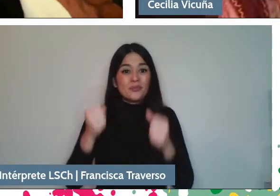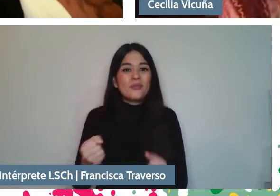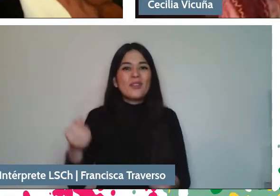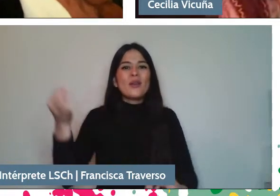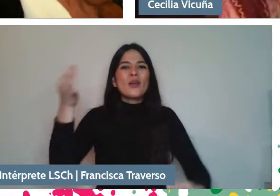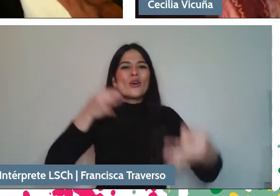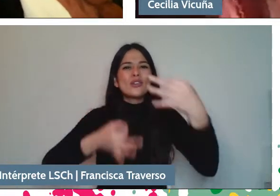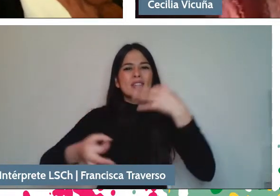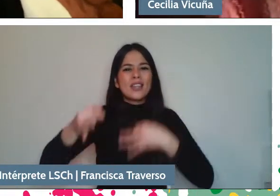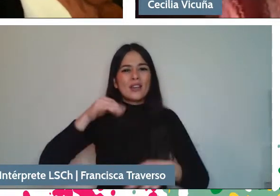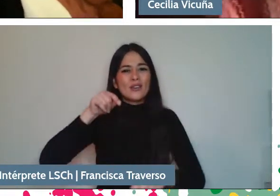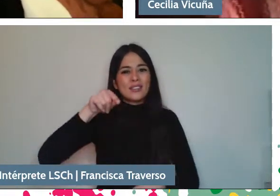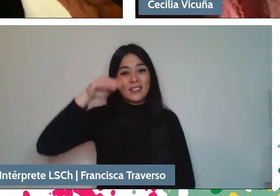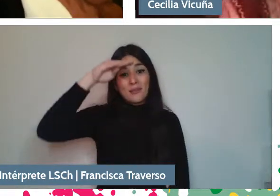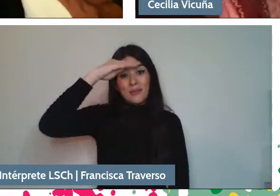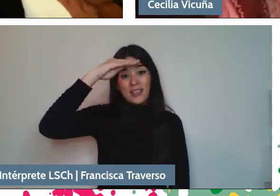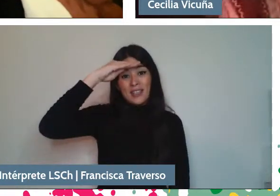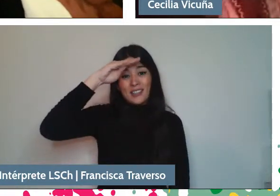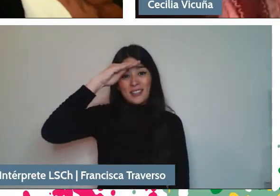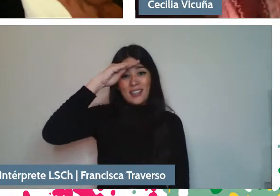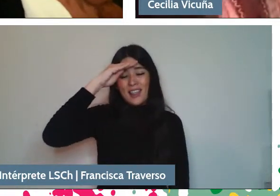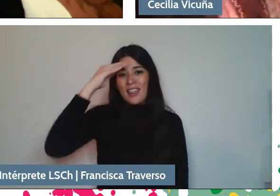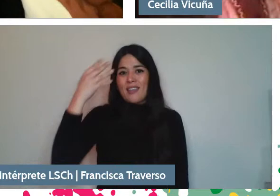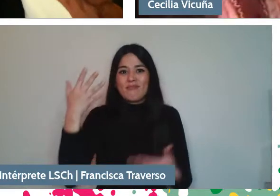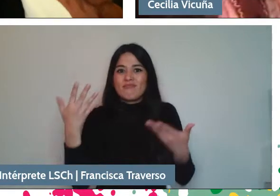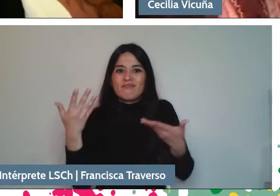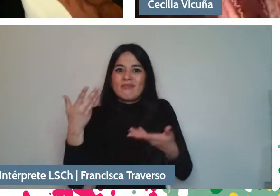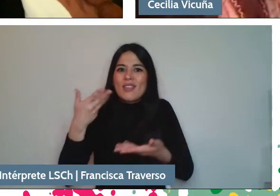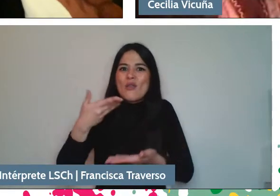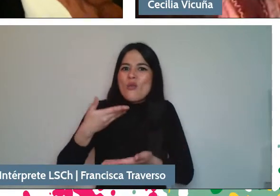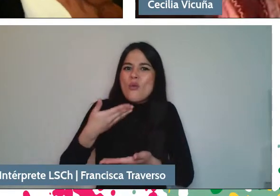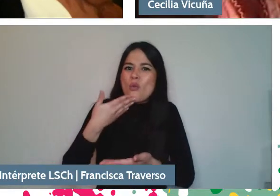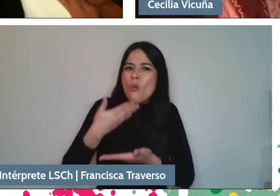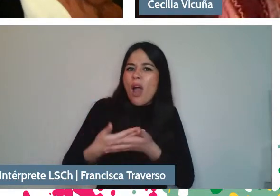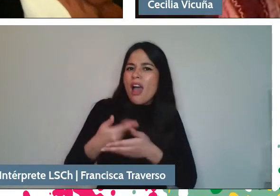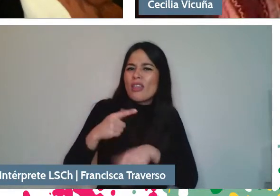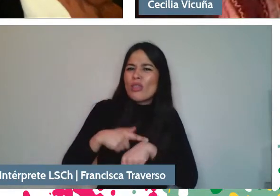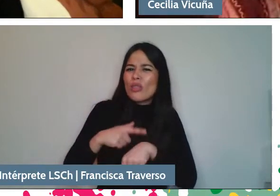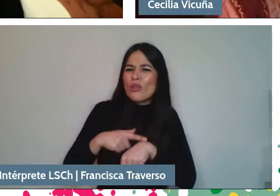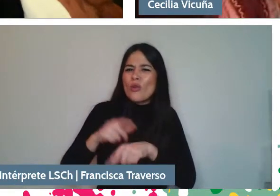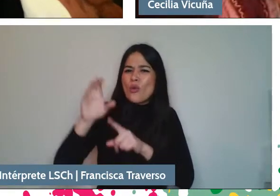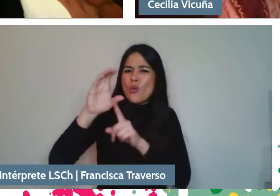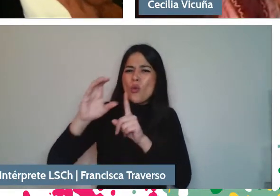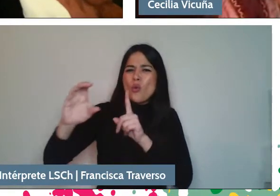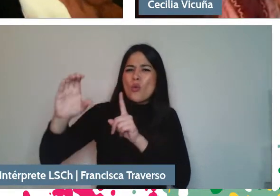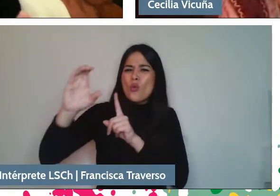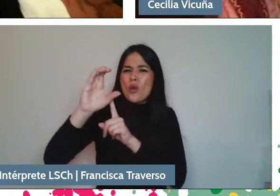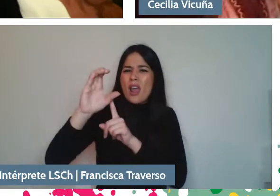de cuando esta cultura eurocéntrica se empieza a revelar